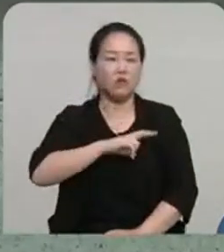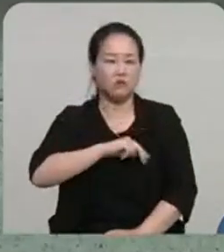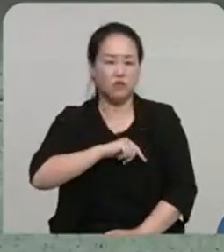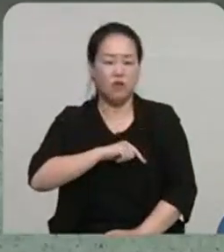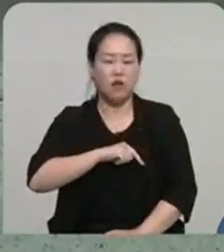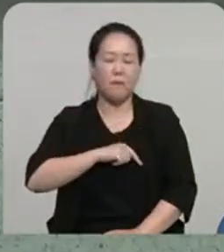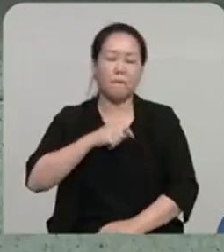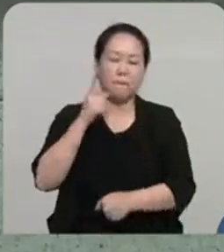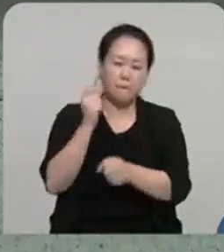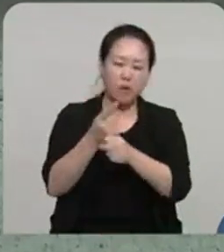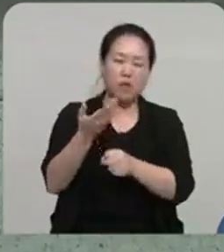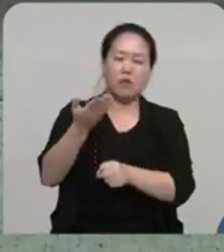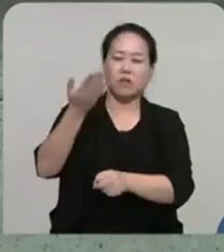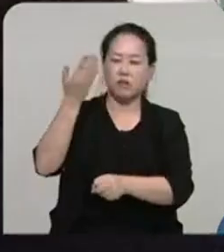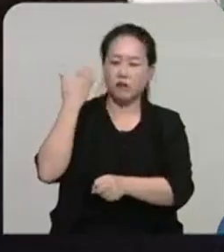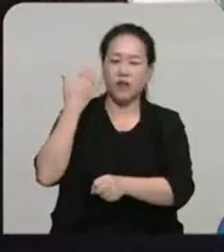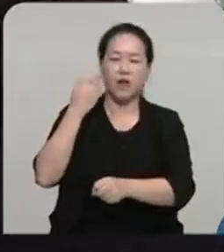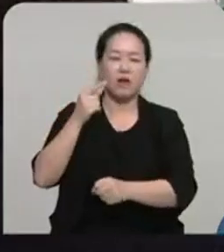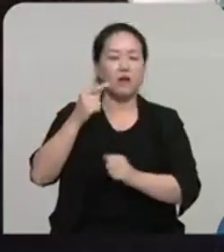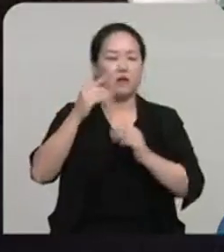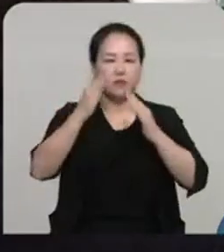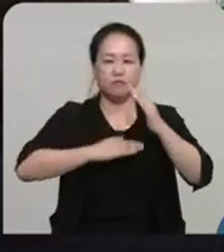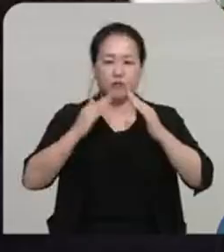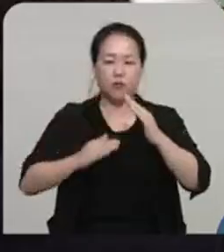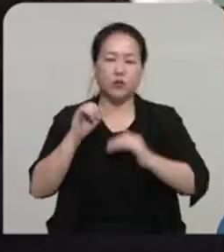화한 가운데 나머지 의원들은 관 망세입니다.